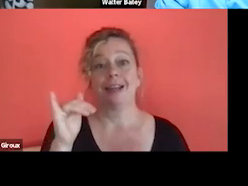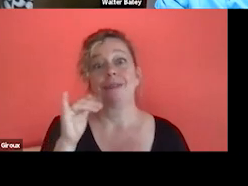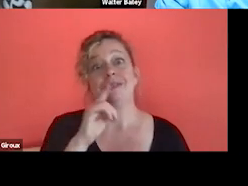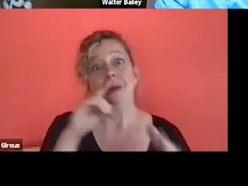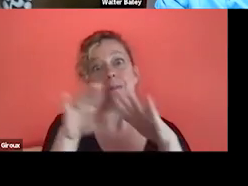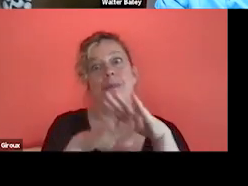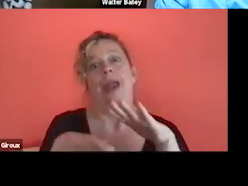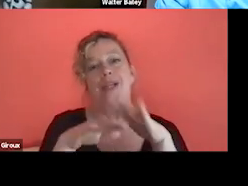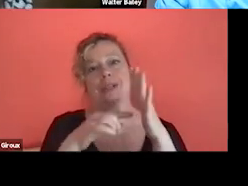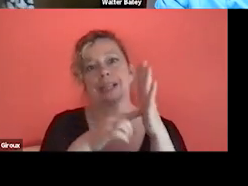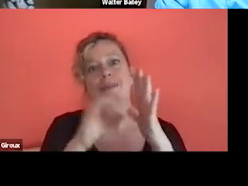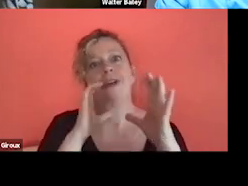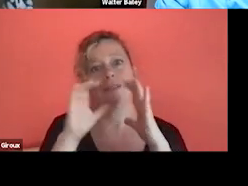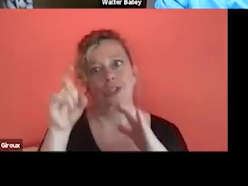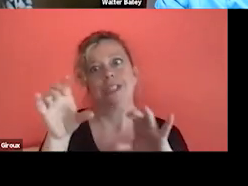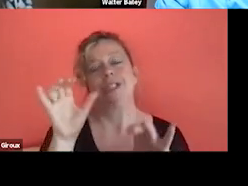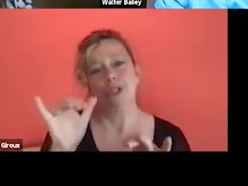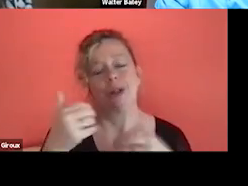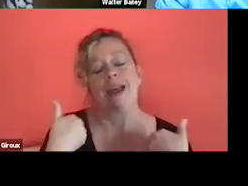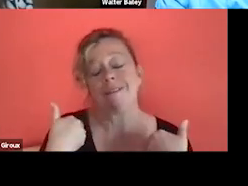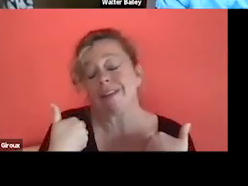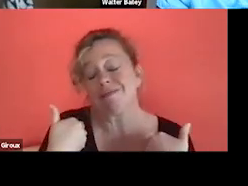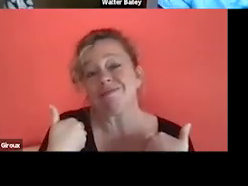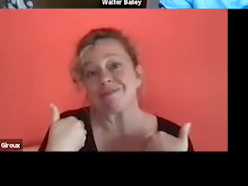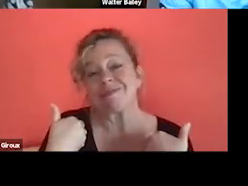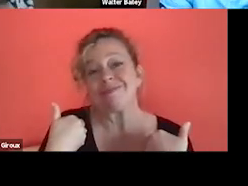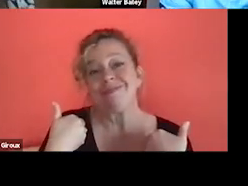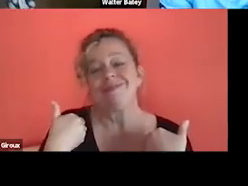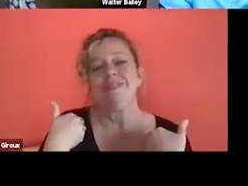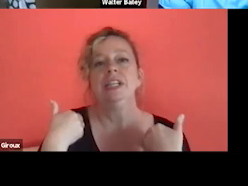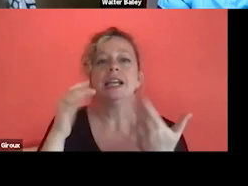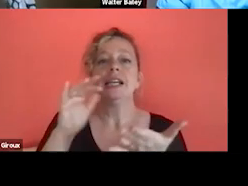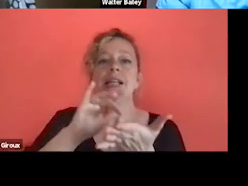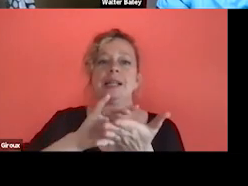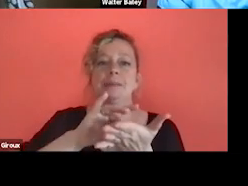de conversaciones que teníamos que mantener. En nuestro programa de medicamentos para el uso de opioides,